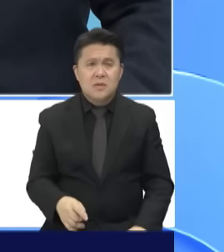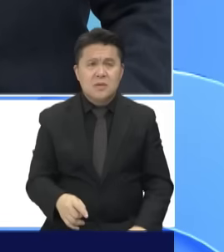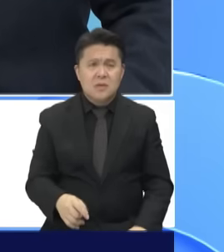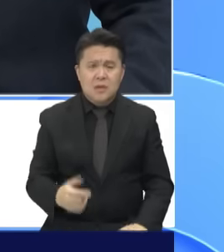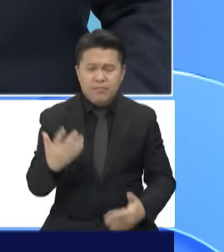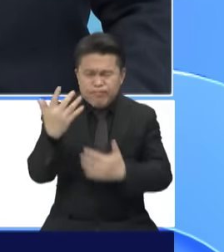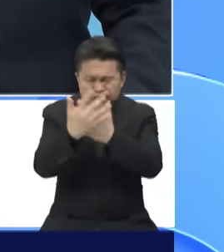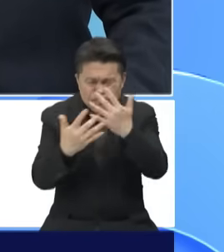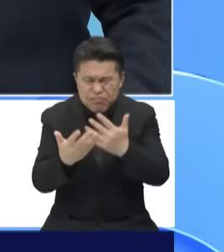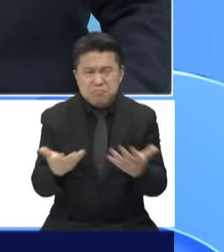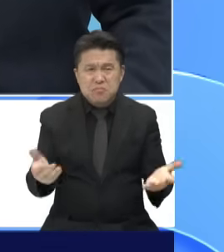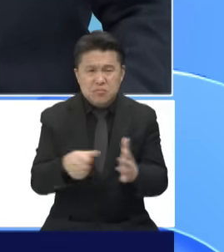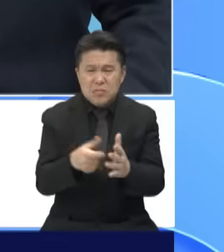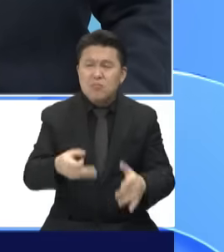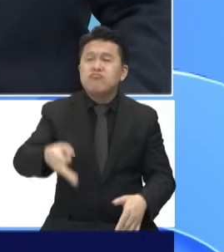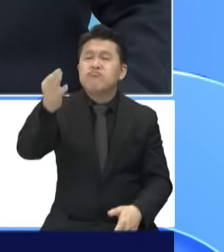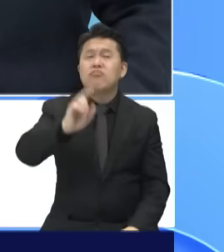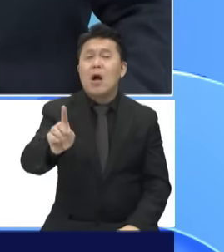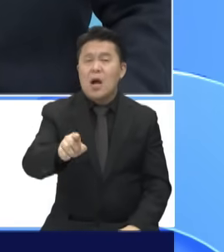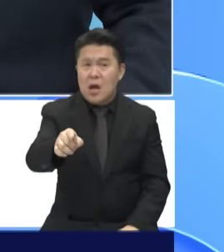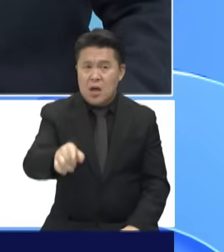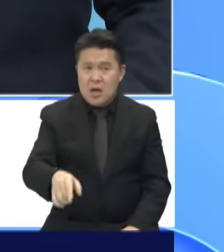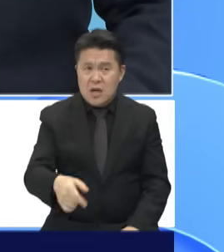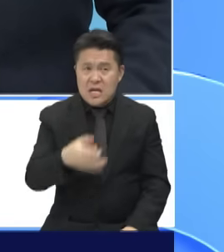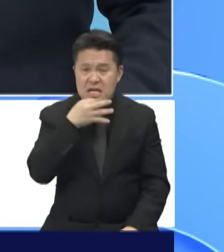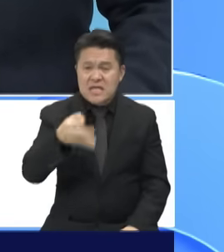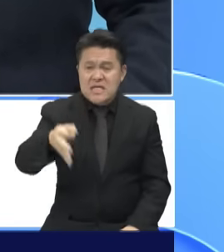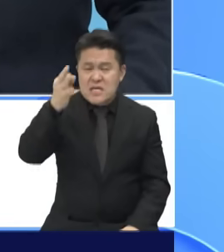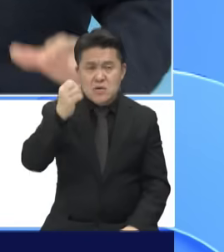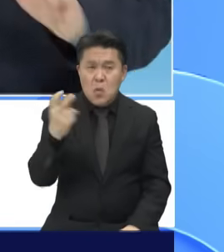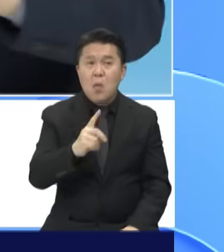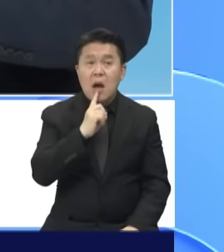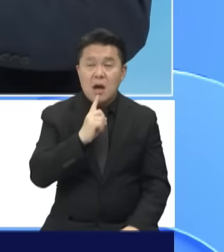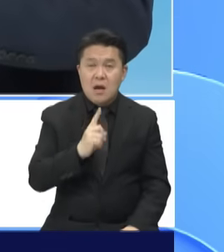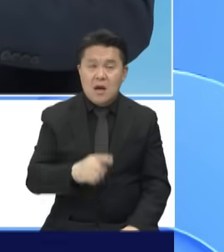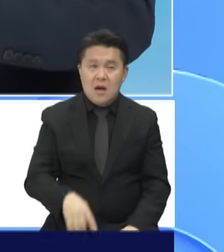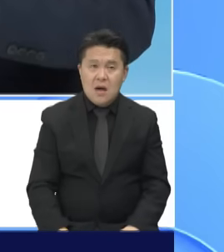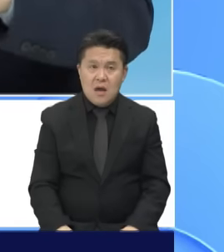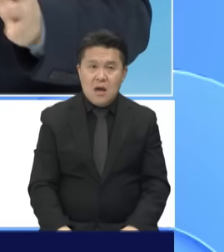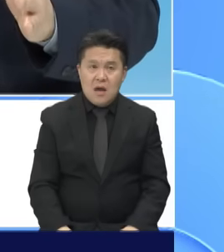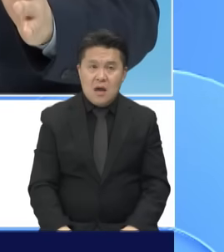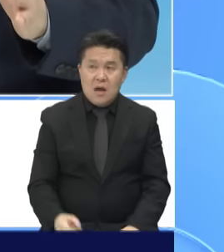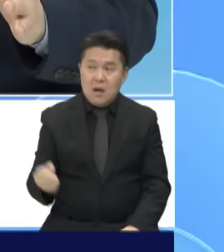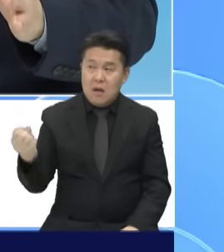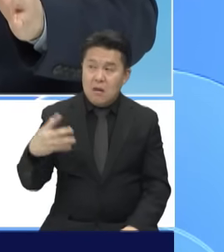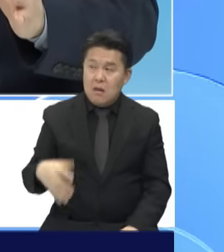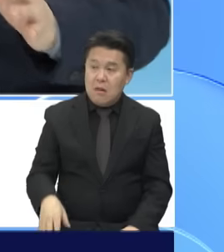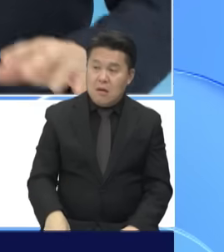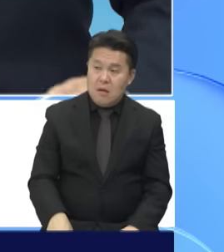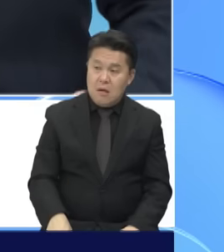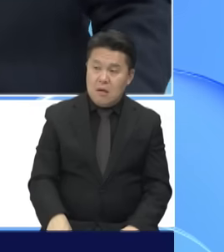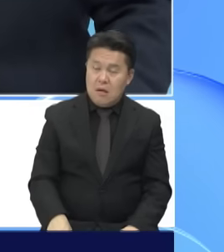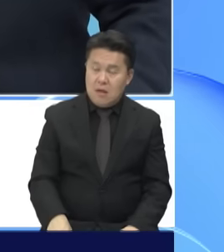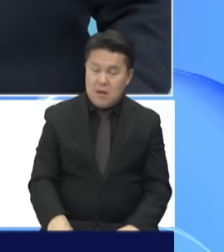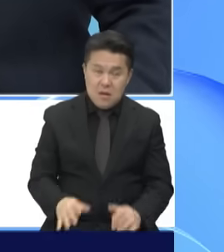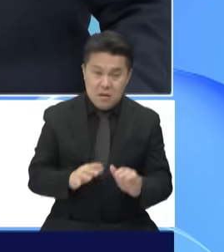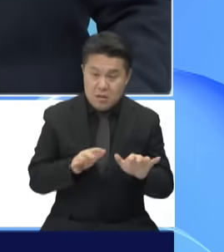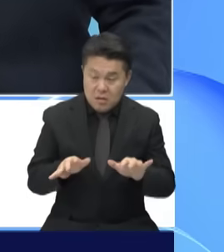불확실성이다, 물가가 다시 튀면 금리를 올릴 수도 있다 이제 이런 얘기를 갑자기 하게 되니까 지금 시장은 3월부터 금리